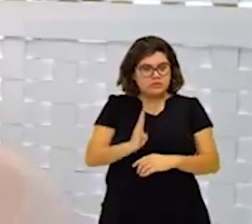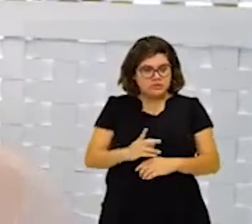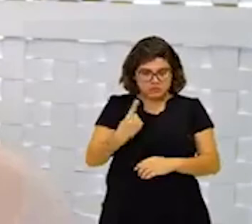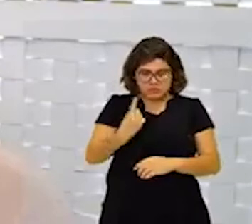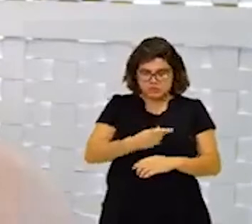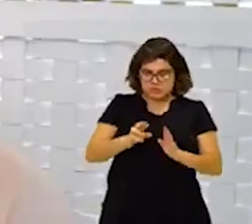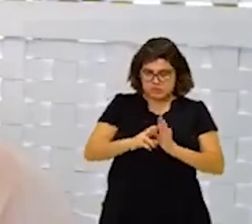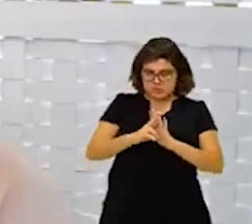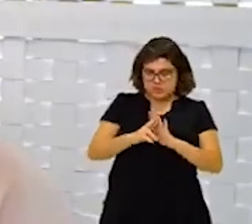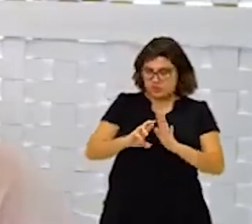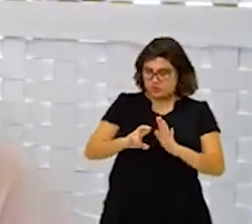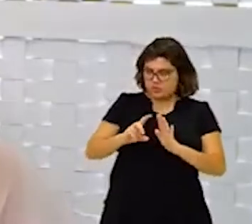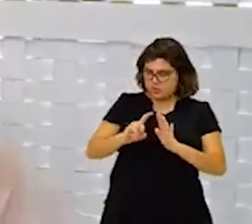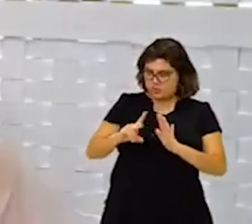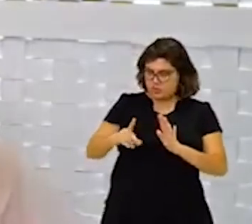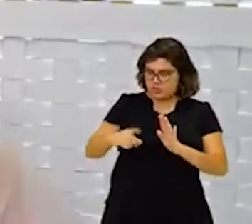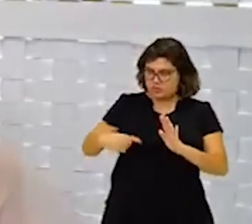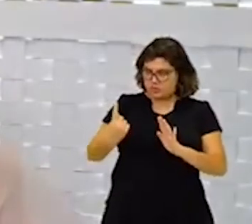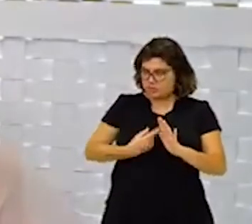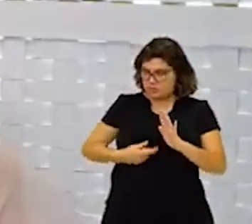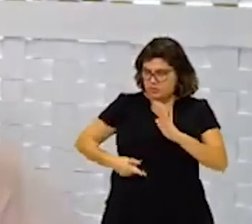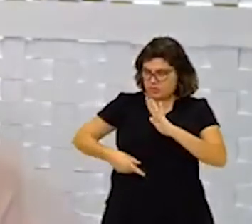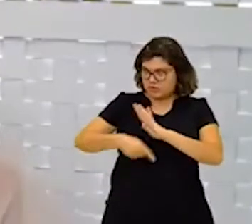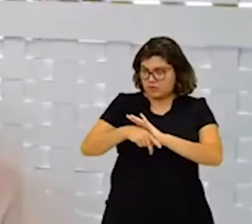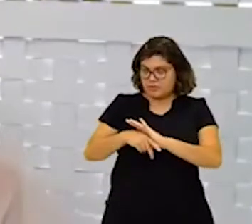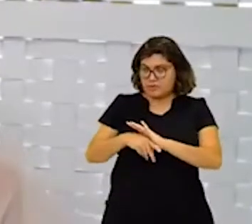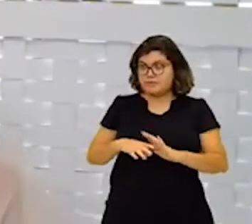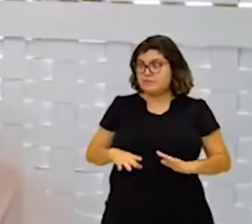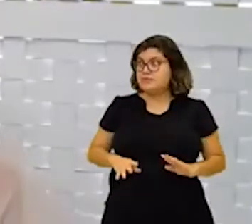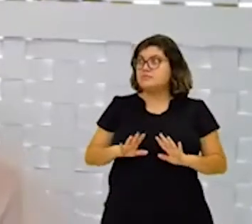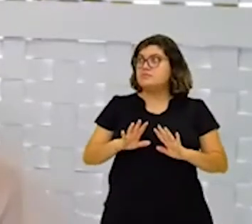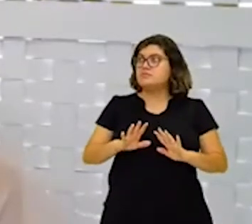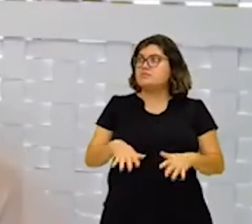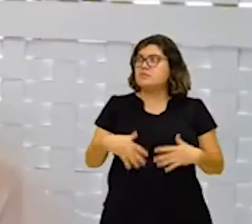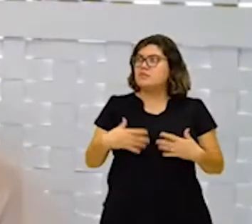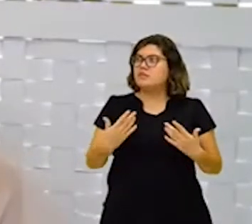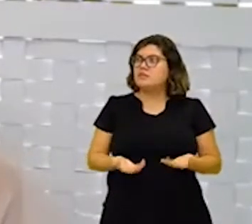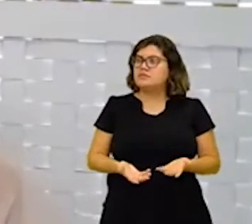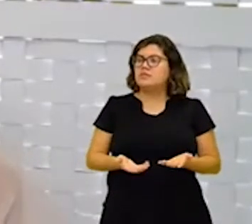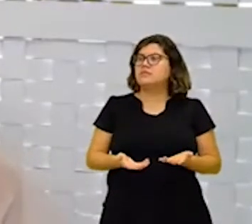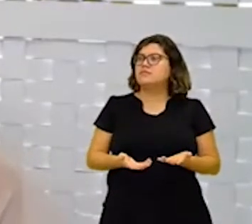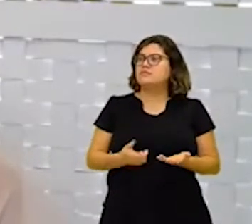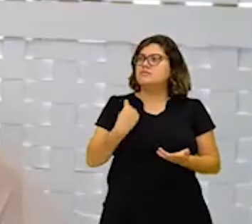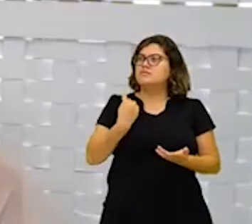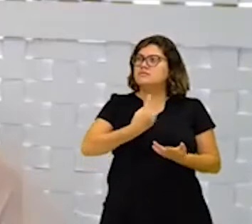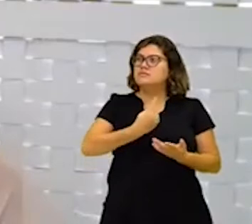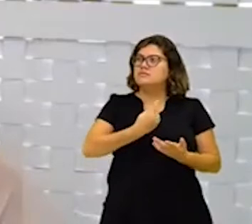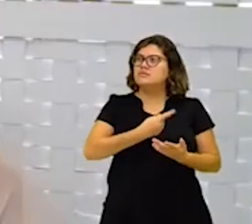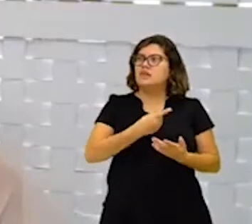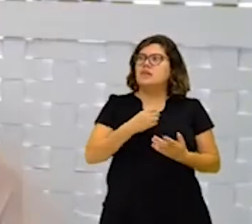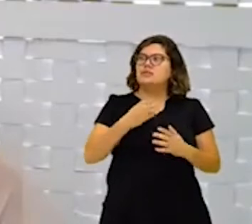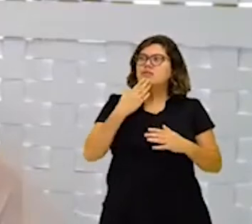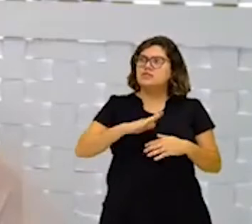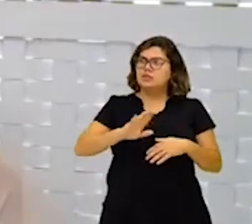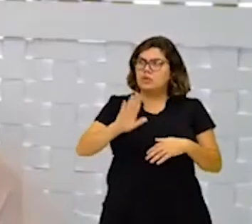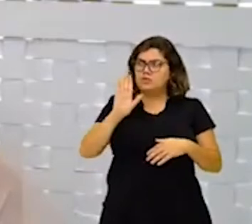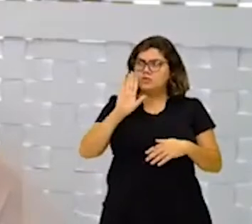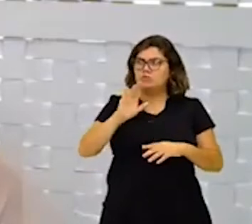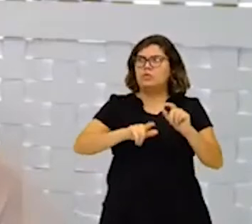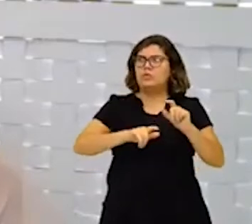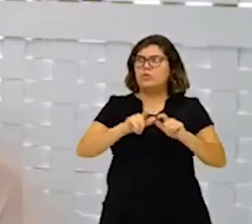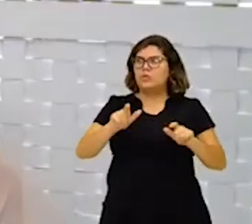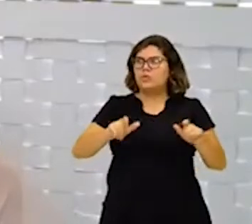mesmo é ir a nossa nossa candidatos Eu acho que pintam as candidaturas coletivos ela tem um grande